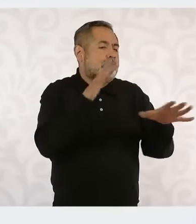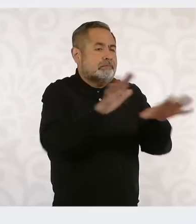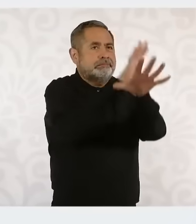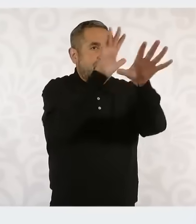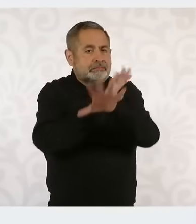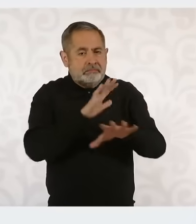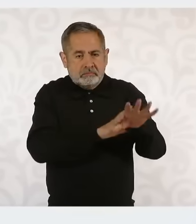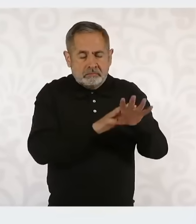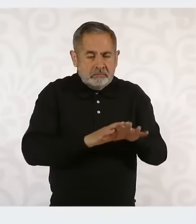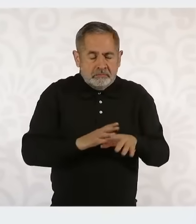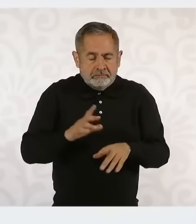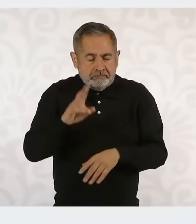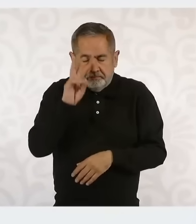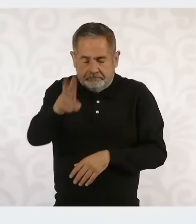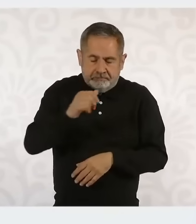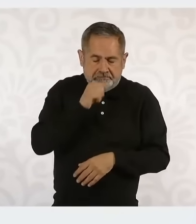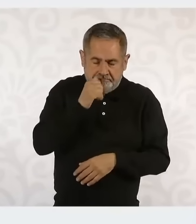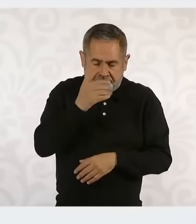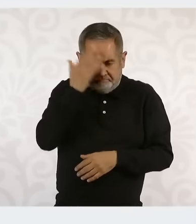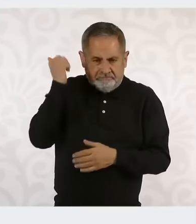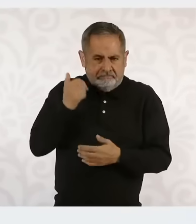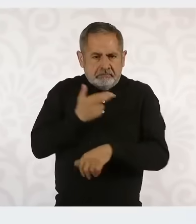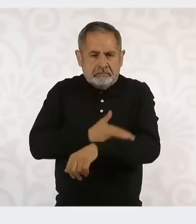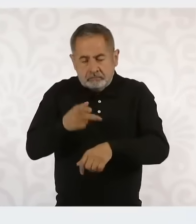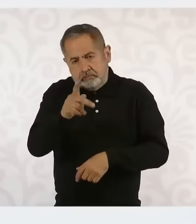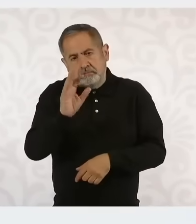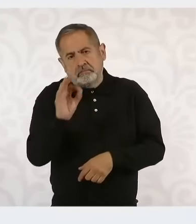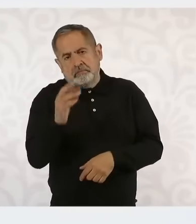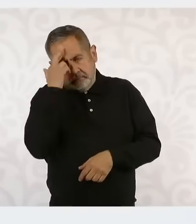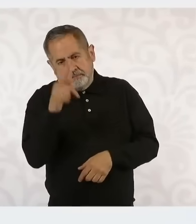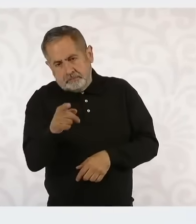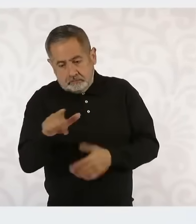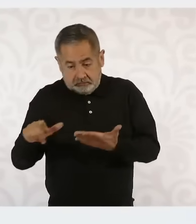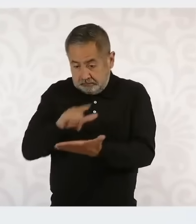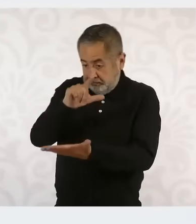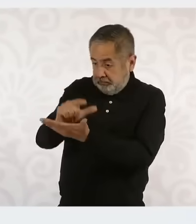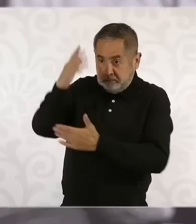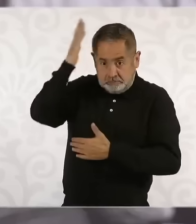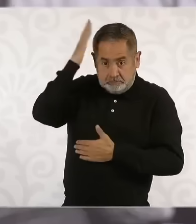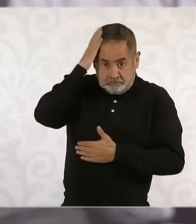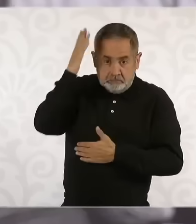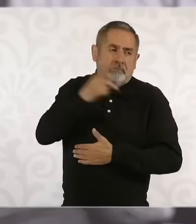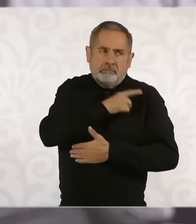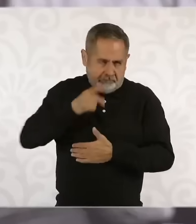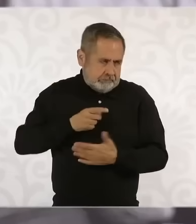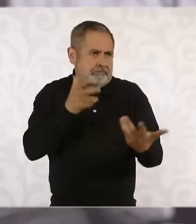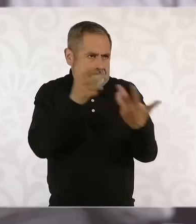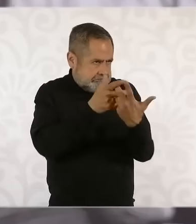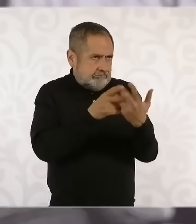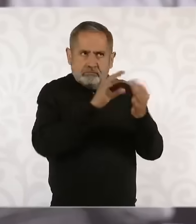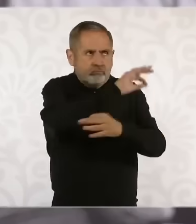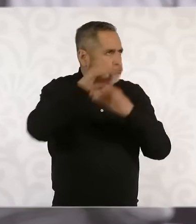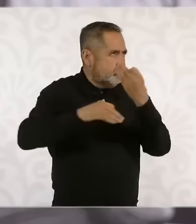poder hacerlo. Me parece este muy bueno si hay una ley general, pues adecuar todo para prevenir